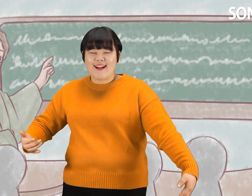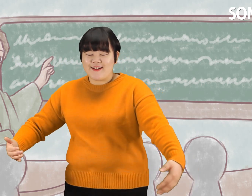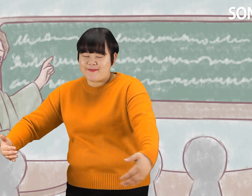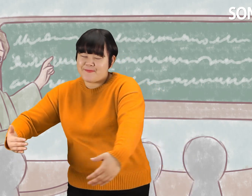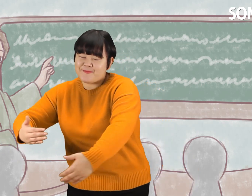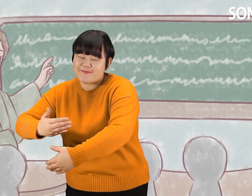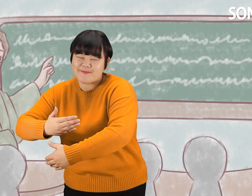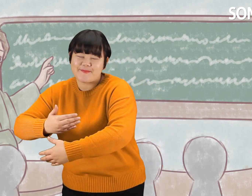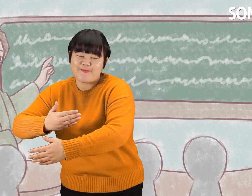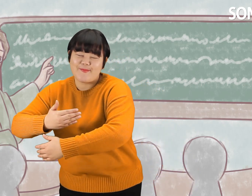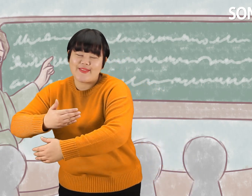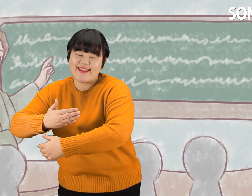「行ってきます」。